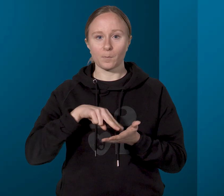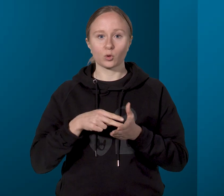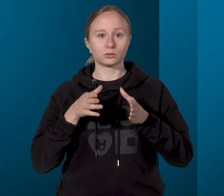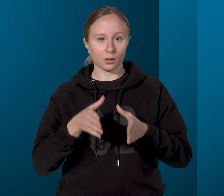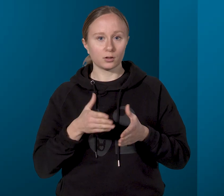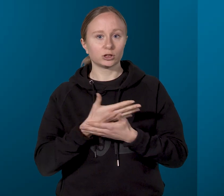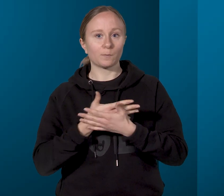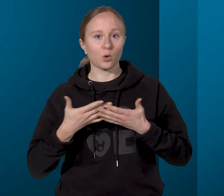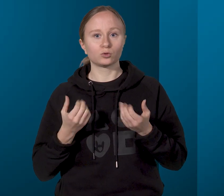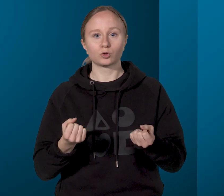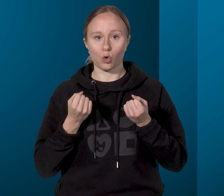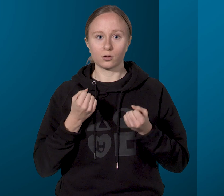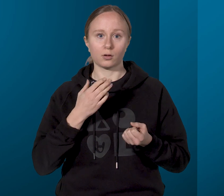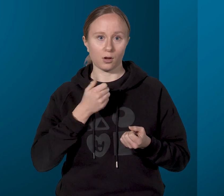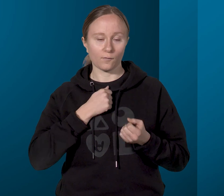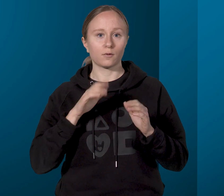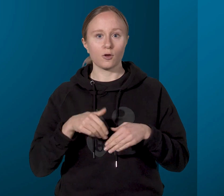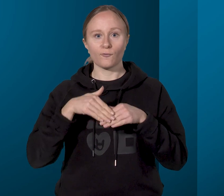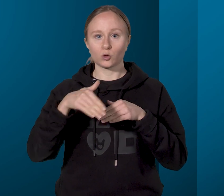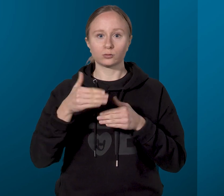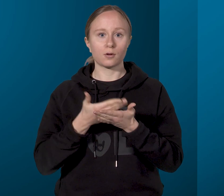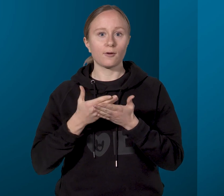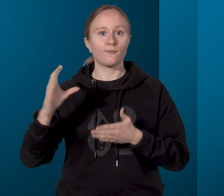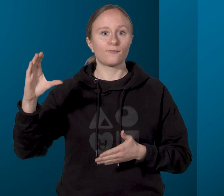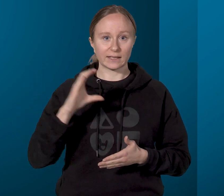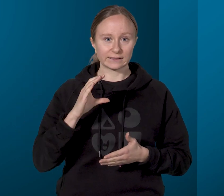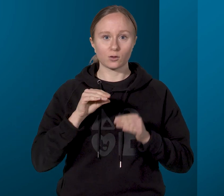Projekt Språkstyrka har fått fortsatt finansiering av -